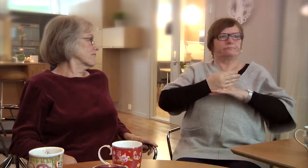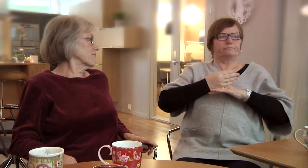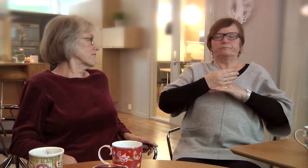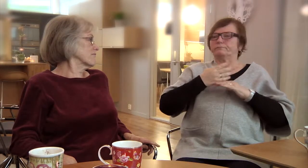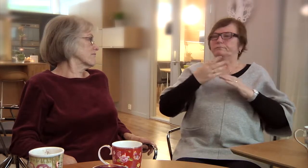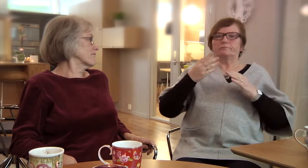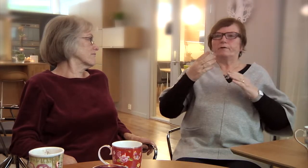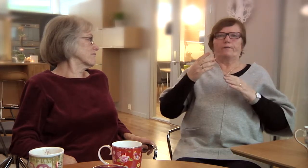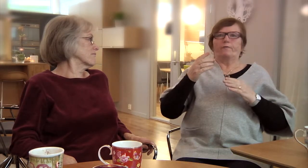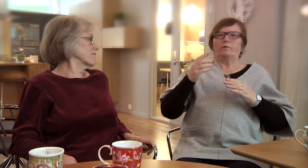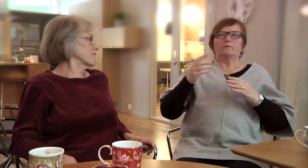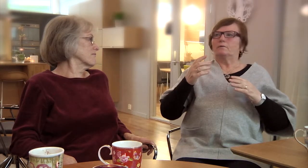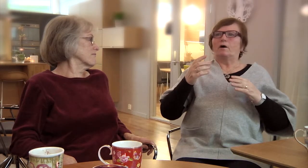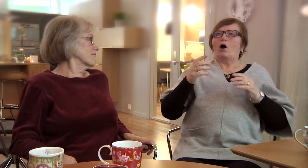gikk det helt i svart.